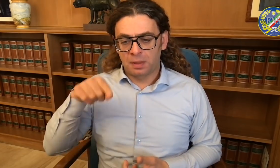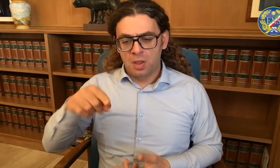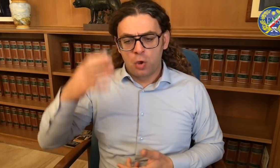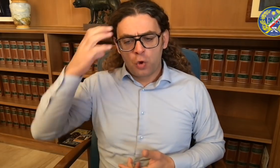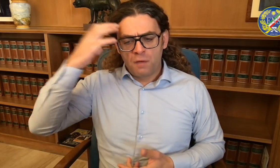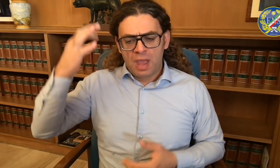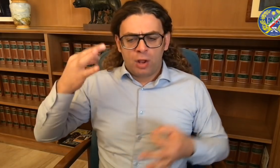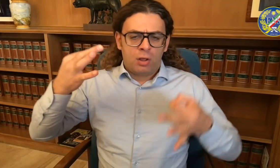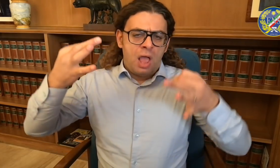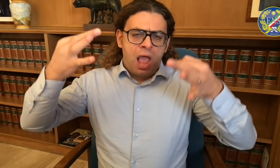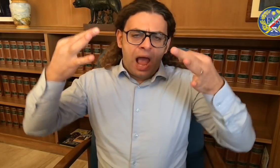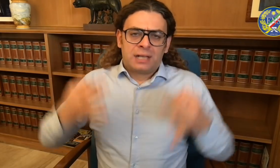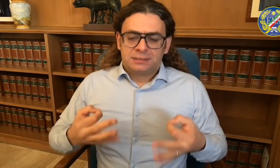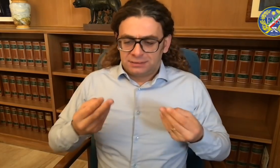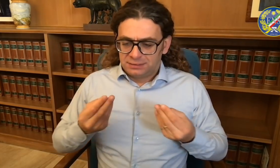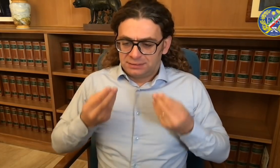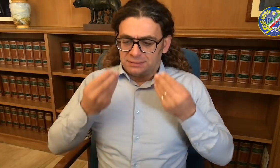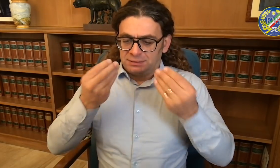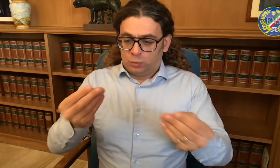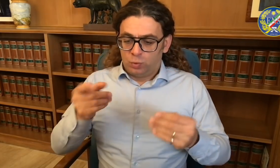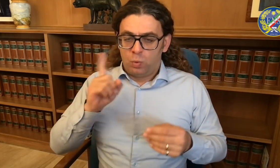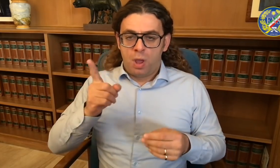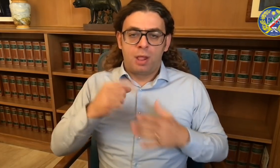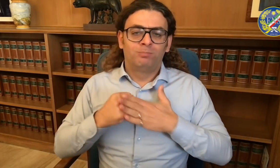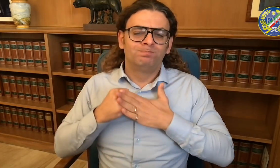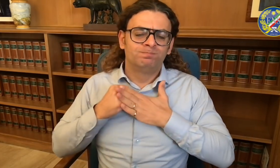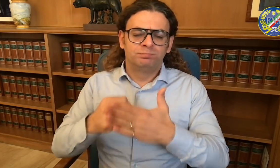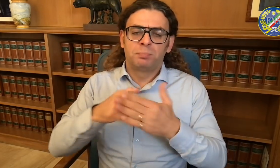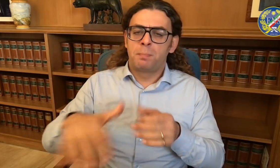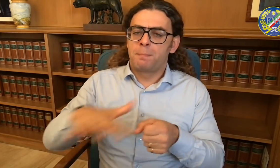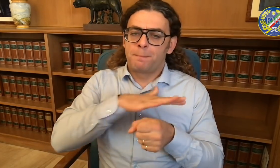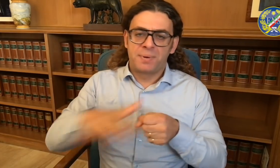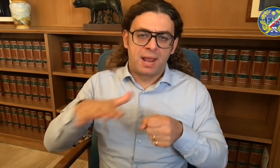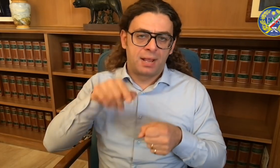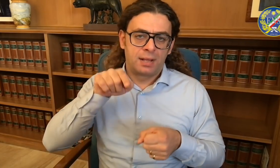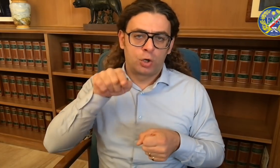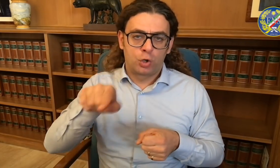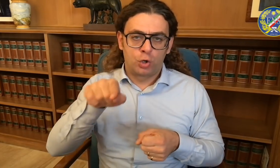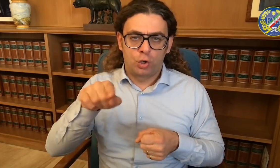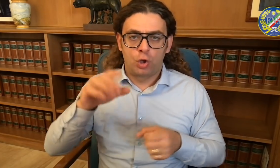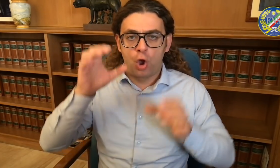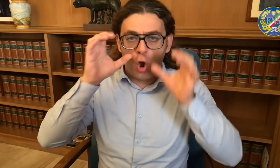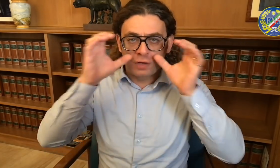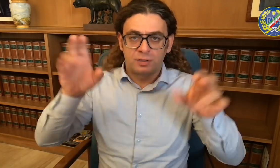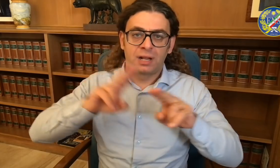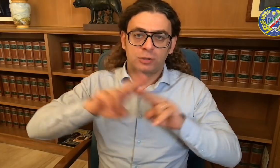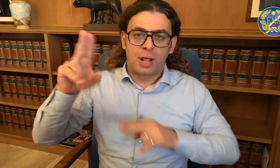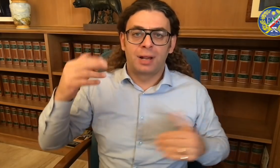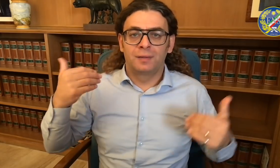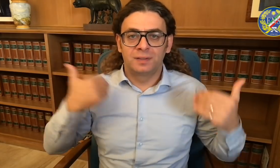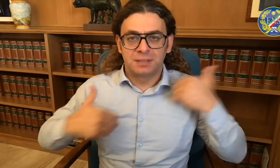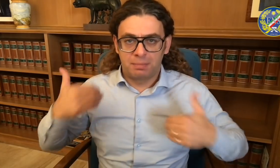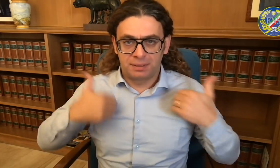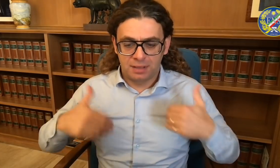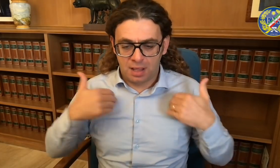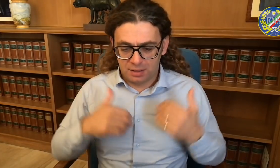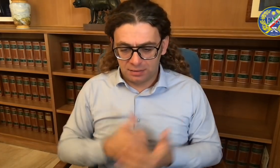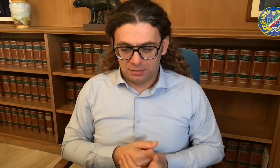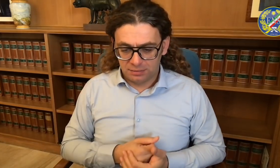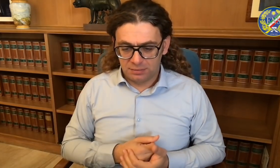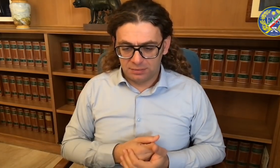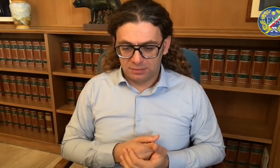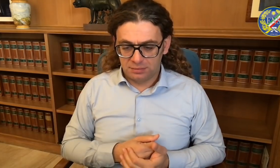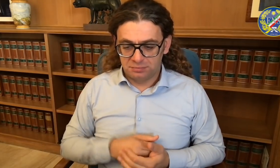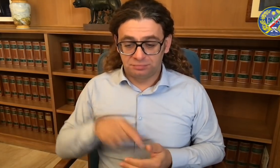Il Governo ha deciso di offrire il massimo supporto all'Osservatorio delle Persone con disabilità.